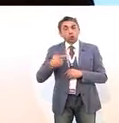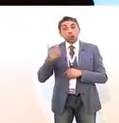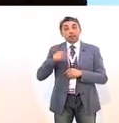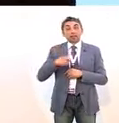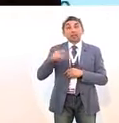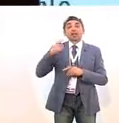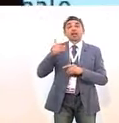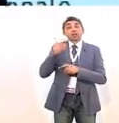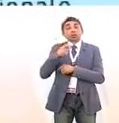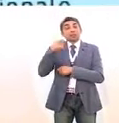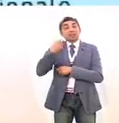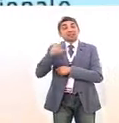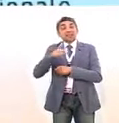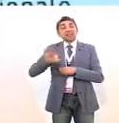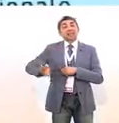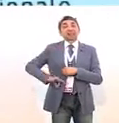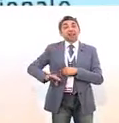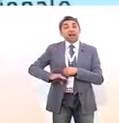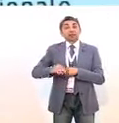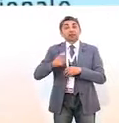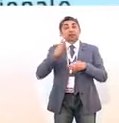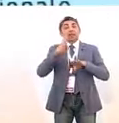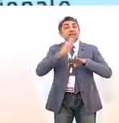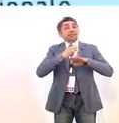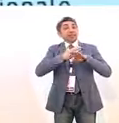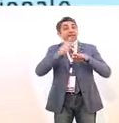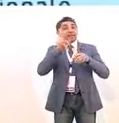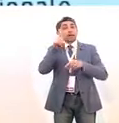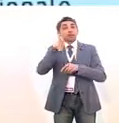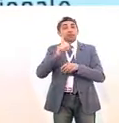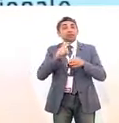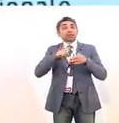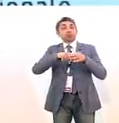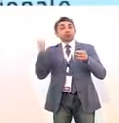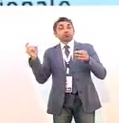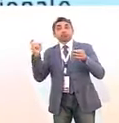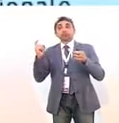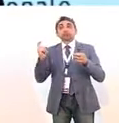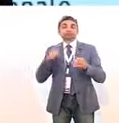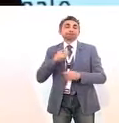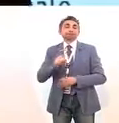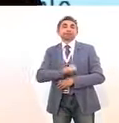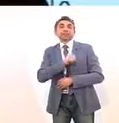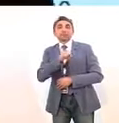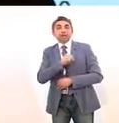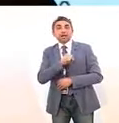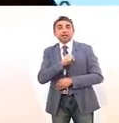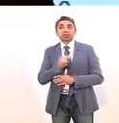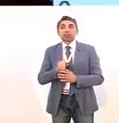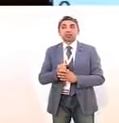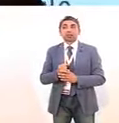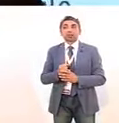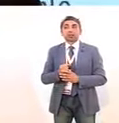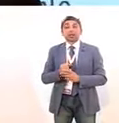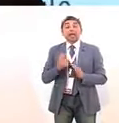del Senato abbia lasciato la tessera del Partito democratico e mi dispiace, e mentre dico questo